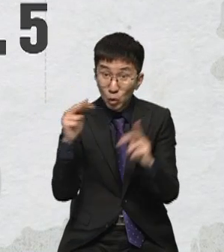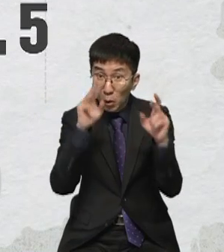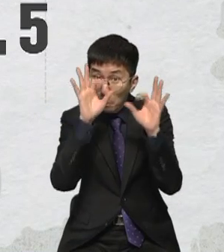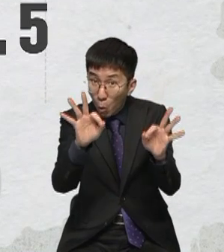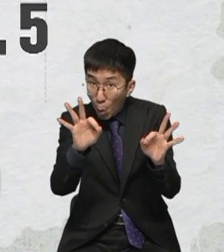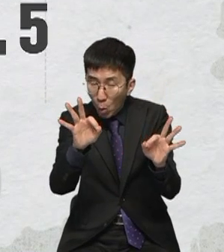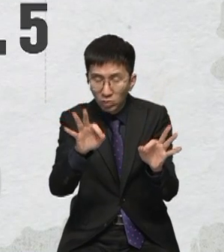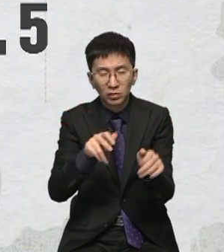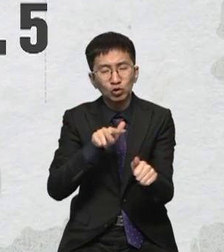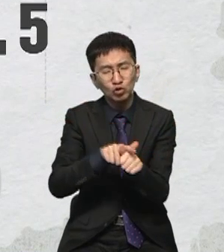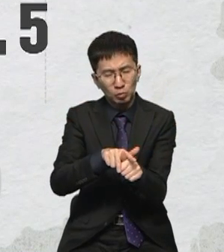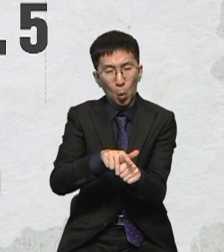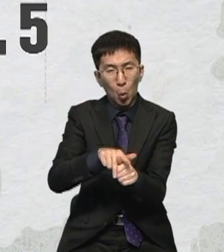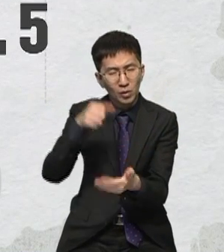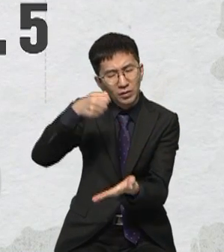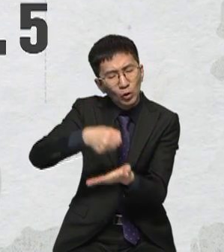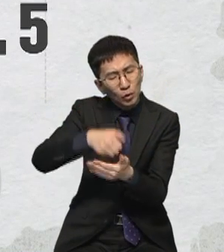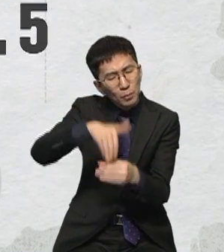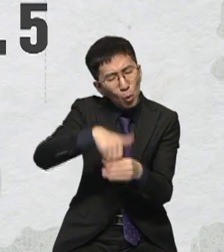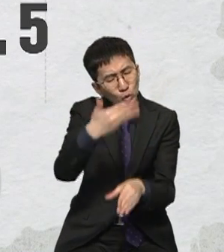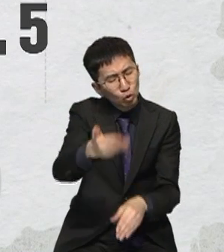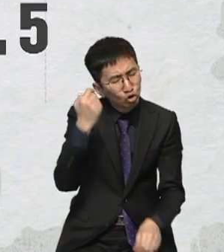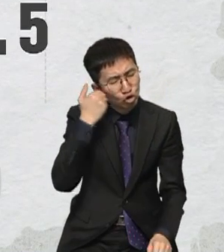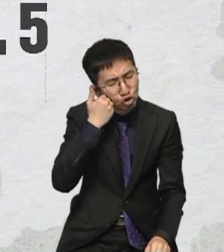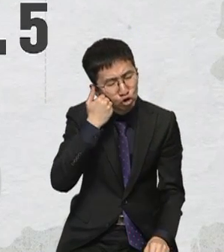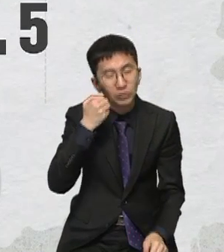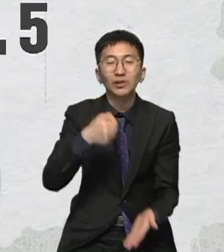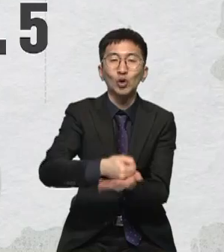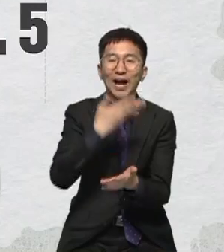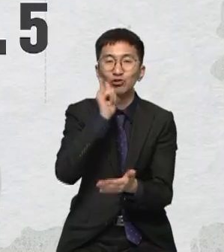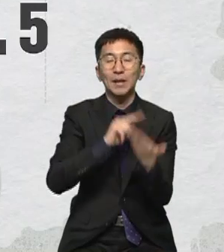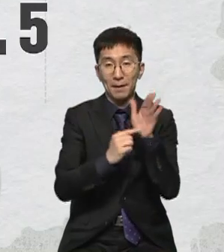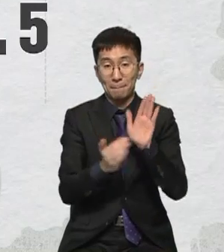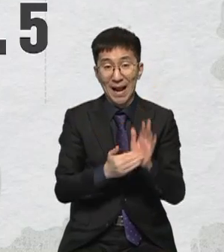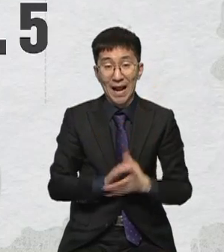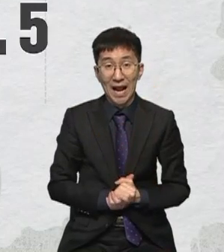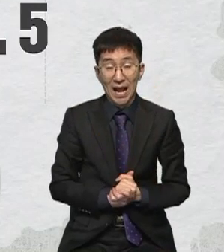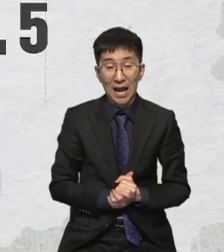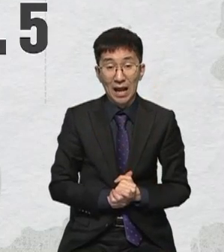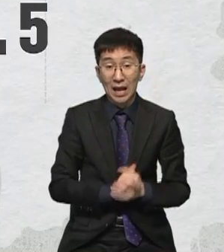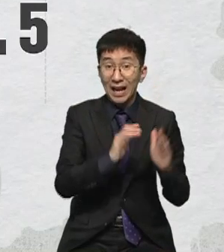수 있다는 취지입니다. 후보 본인 및 가족 의혹, 각 정당별